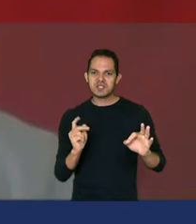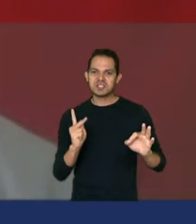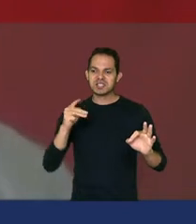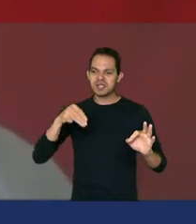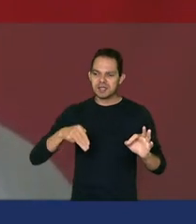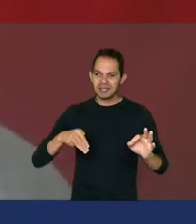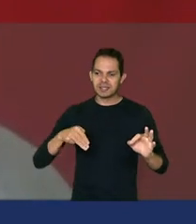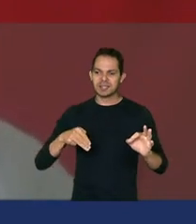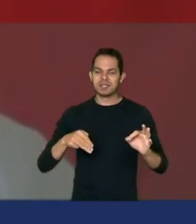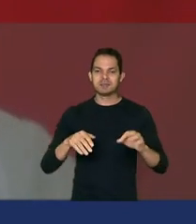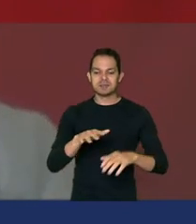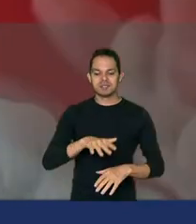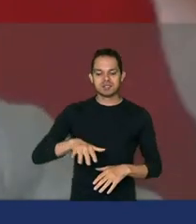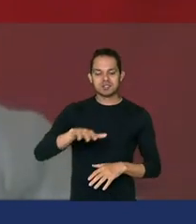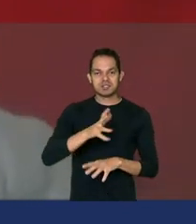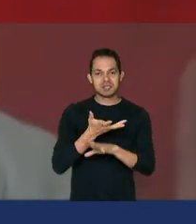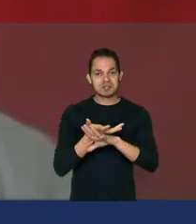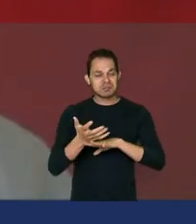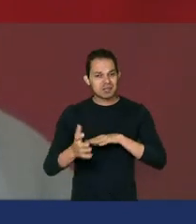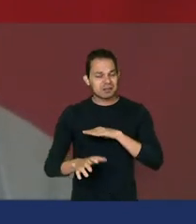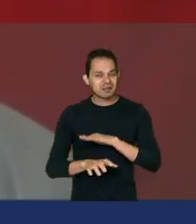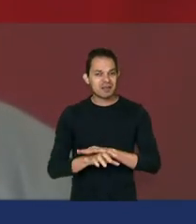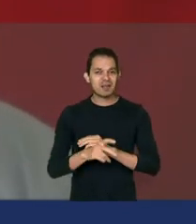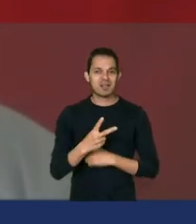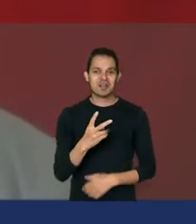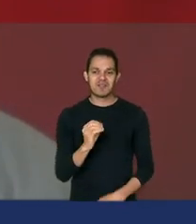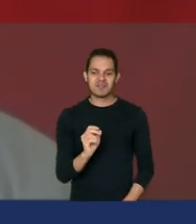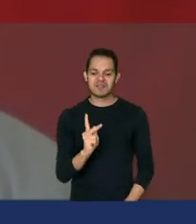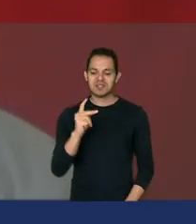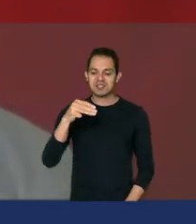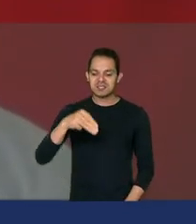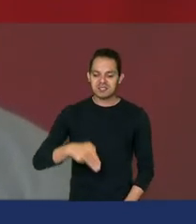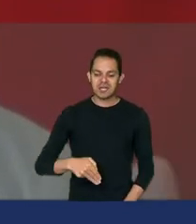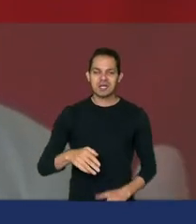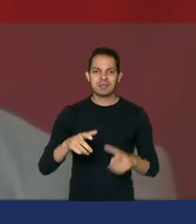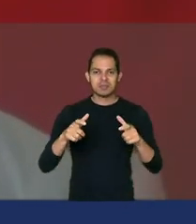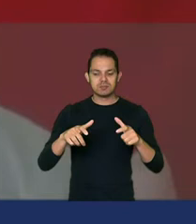QUILÔMETROS DE UMA PRAIA, 20 QUILÔMETROS DE ÁREAS AMBIENTAIS, 20 QUILÔMETROS DE COMUNIDADES TRADICIONAIS.